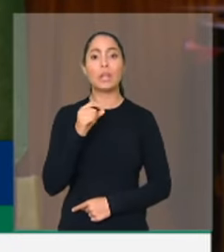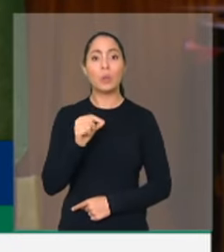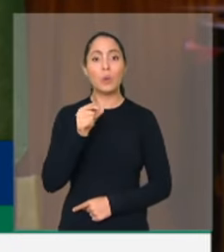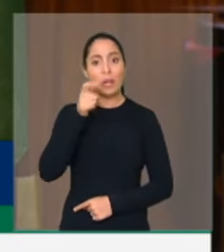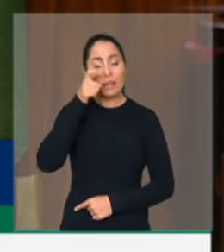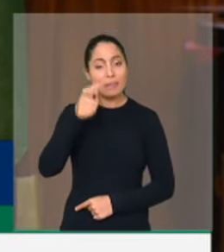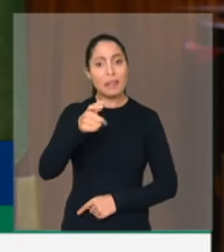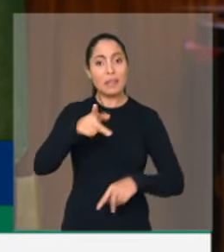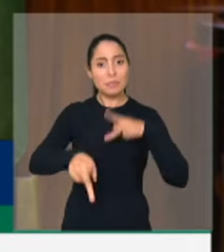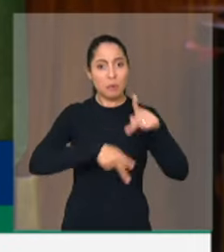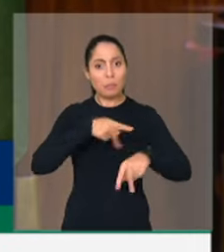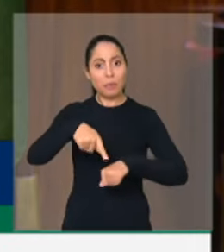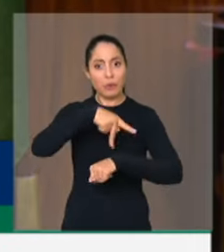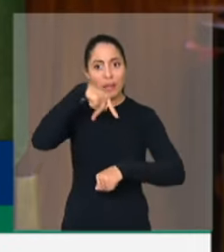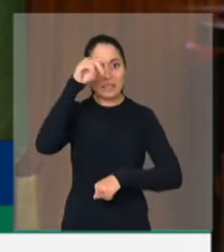INTERESSES DOS BRASILEIROS DA ECONOMIA... DA DEMOCRACIA...